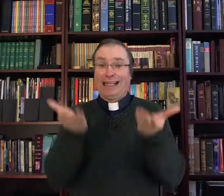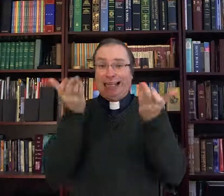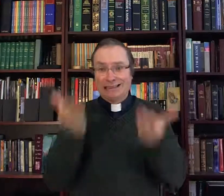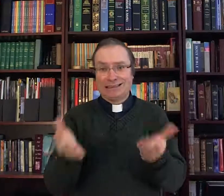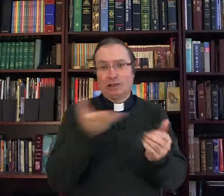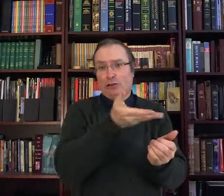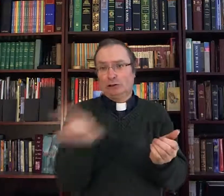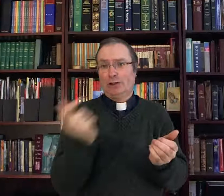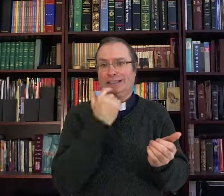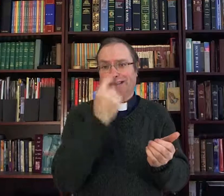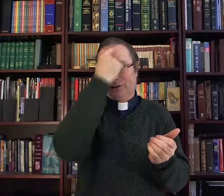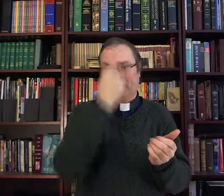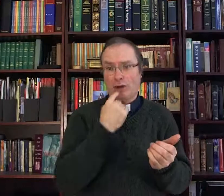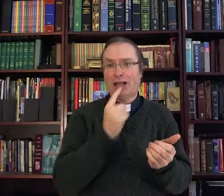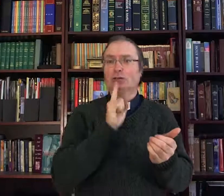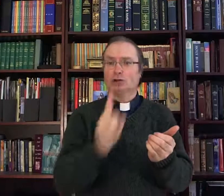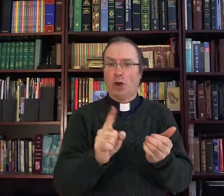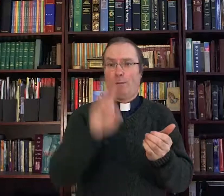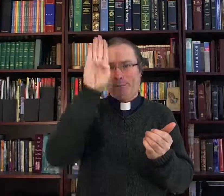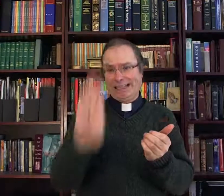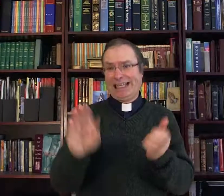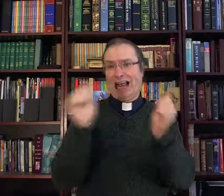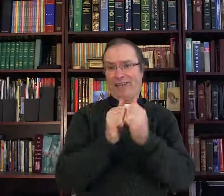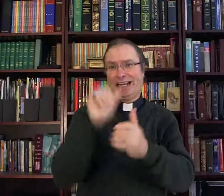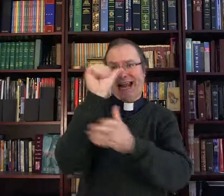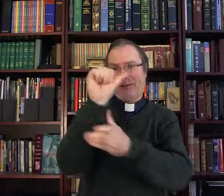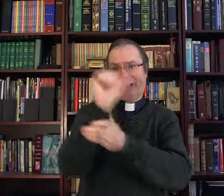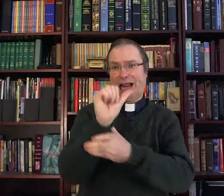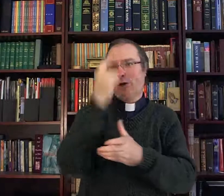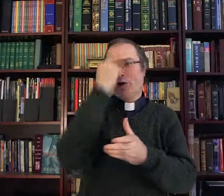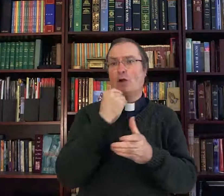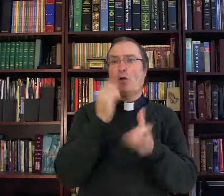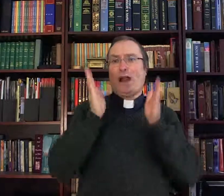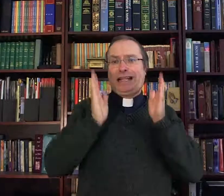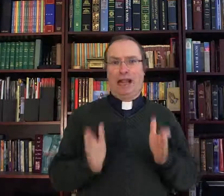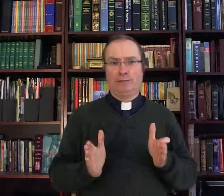Ainsi ceux qui croient sont bénis avec Abraham le croyant.